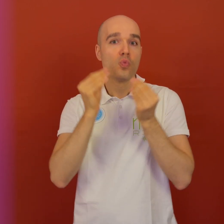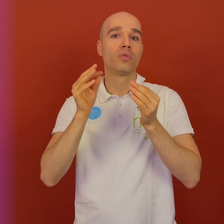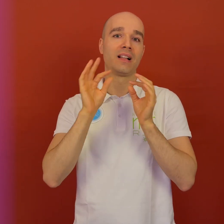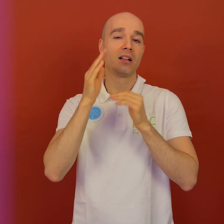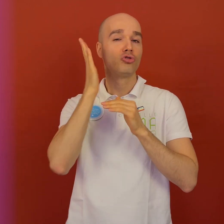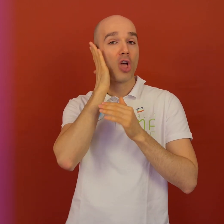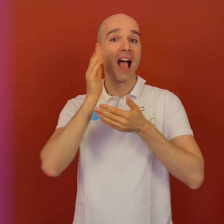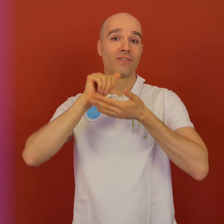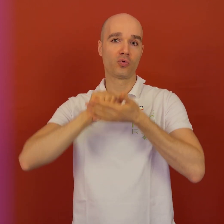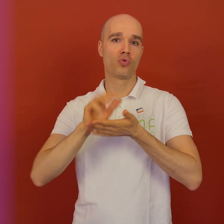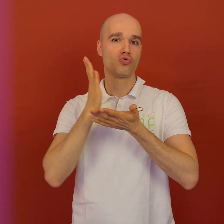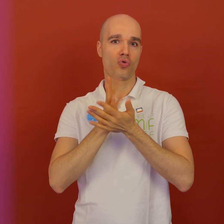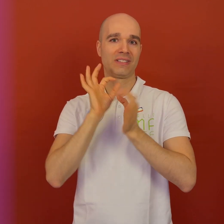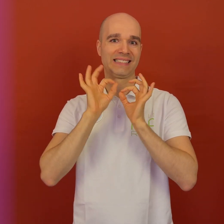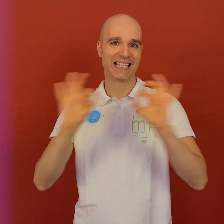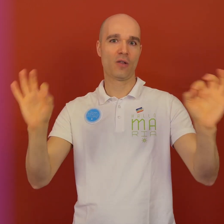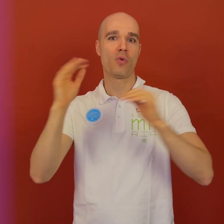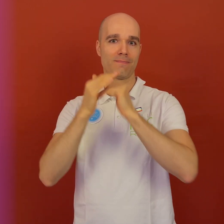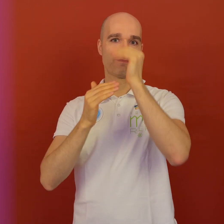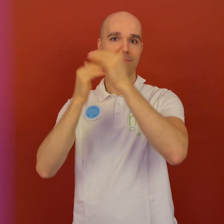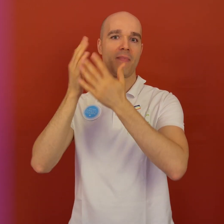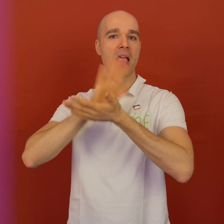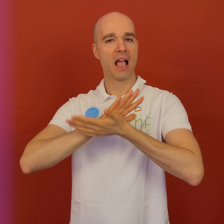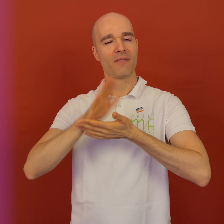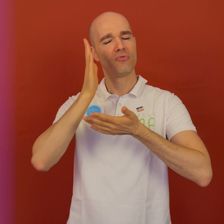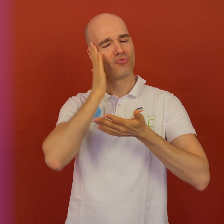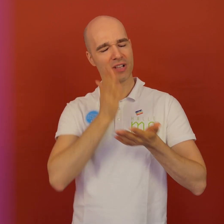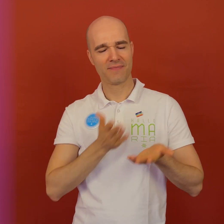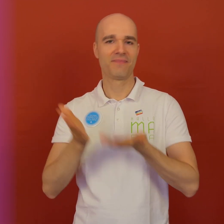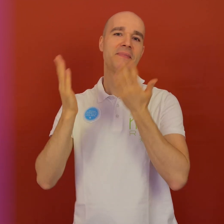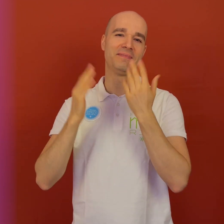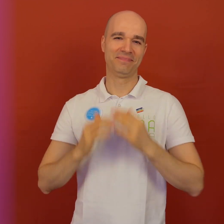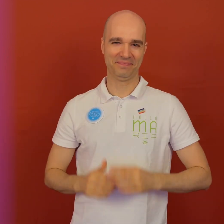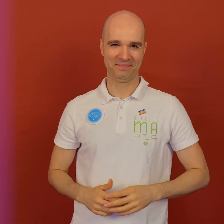weil du während des Tages ausreichend Schlafdruck aufgebaut hast.